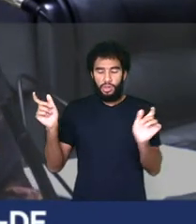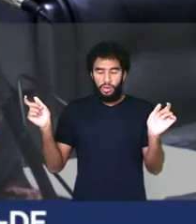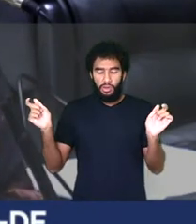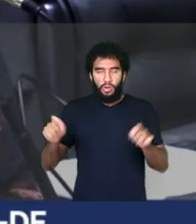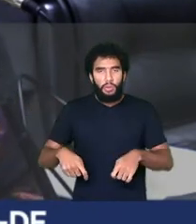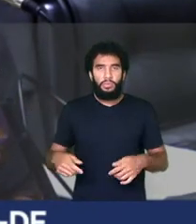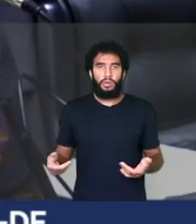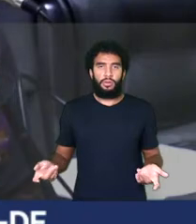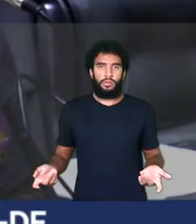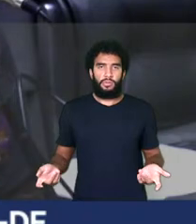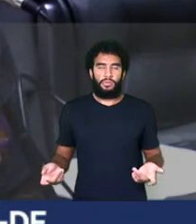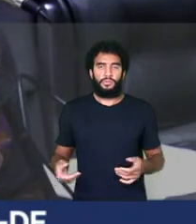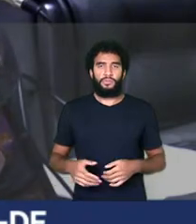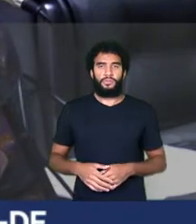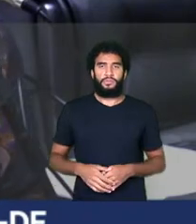DEPUTADA JANDIRA, ISSO INVADE COMPETÊNCIAS. E AQUI VOCÊ